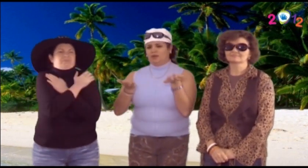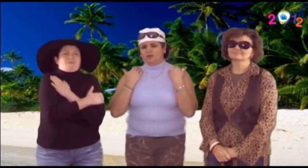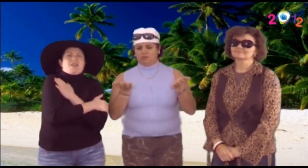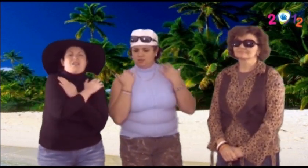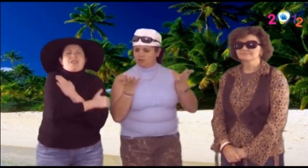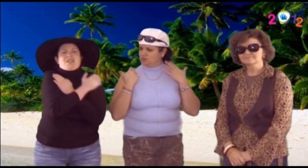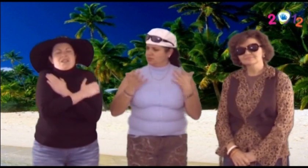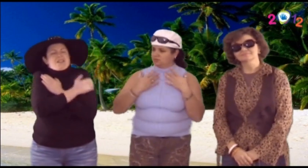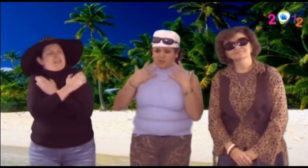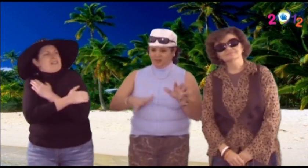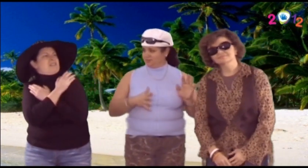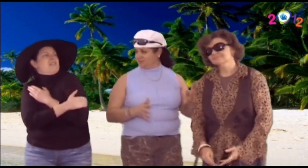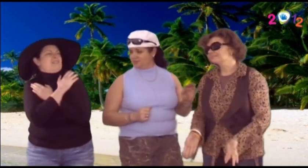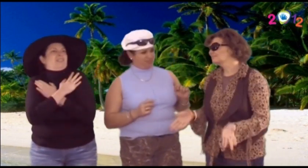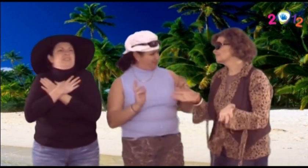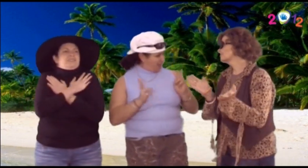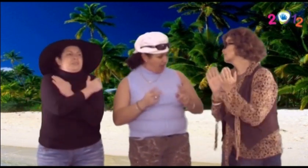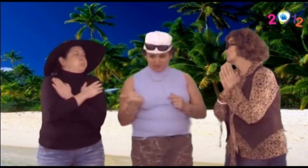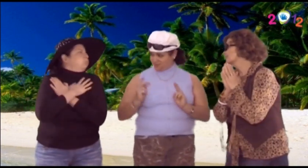Meleg van. Fázol?